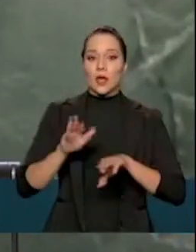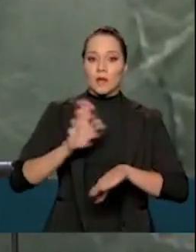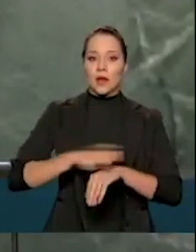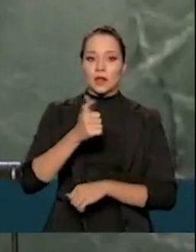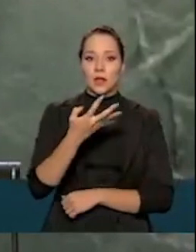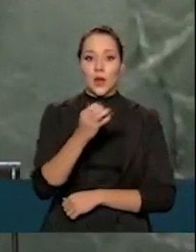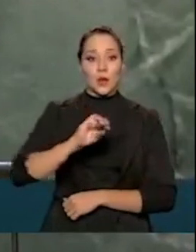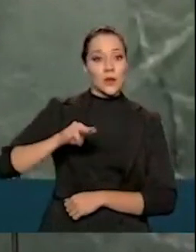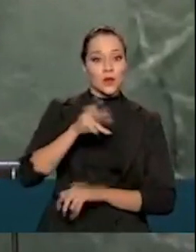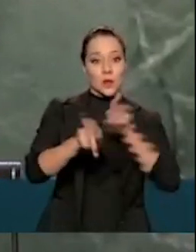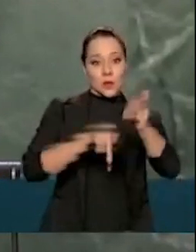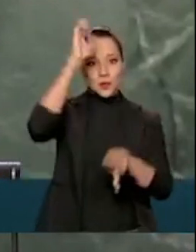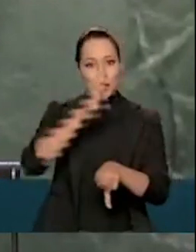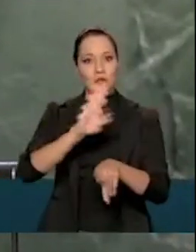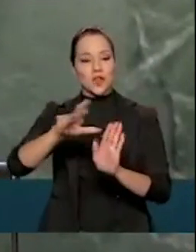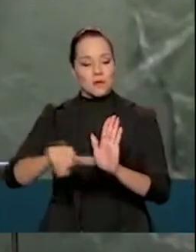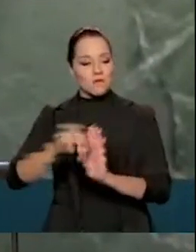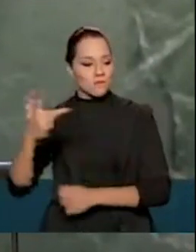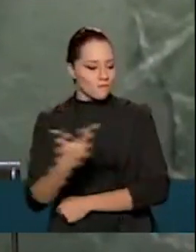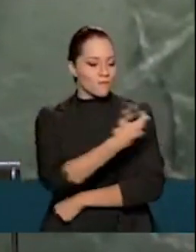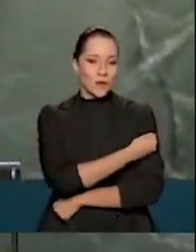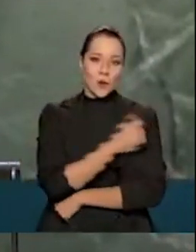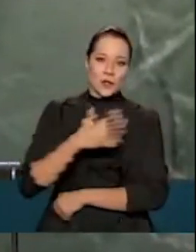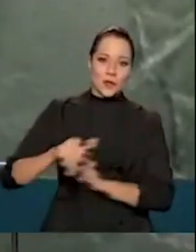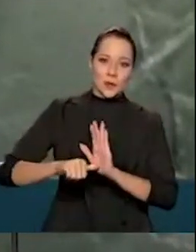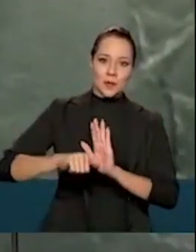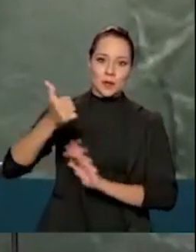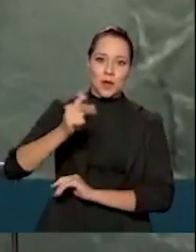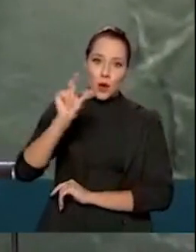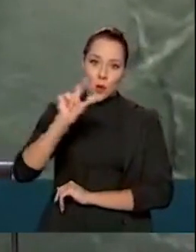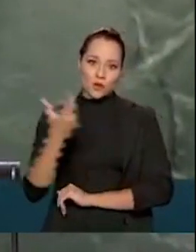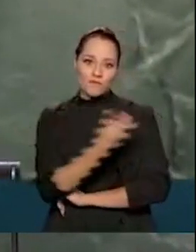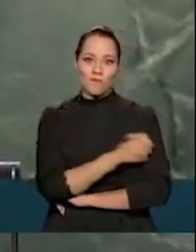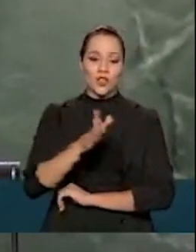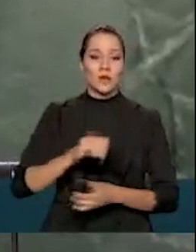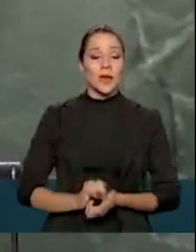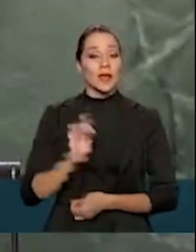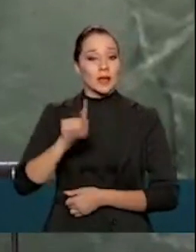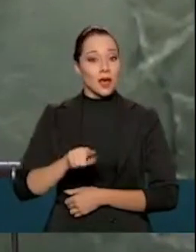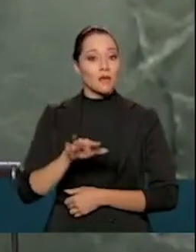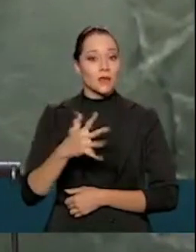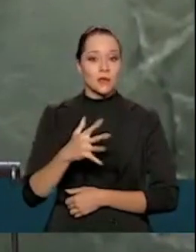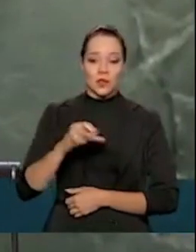milhões de brasileiros já receberam pelo menos a primeira dose O que representa quase noventa